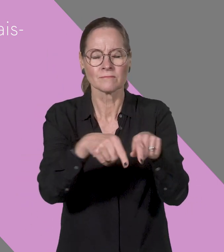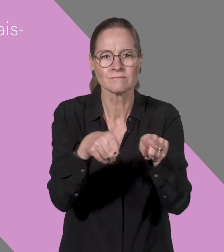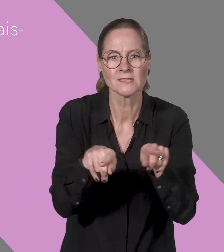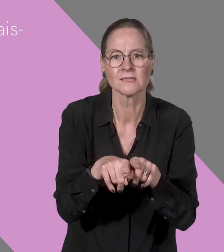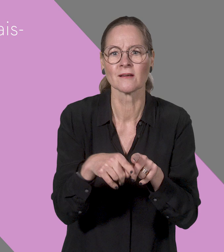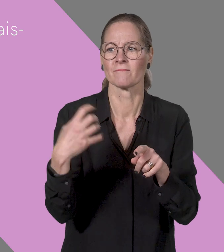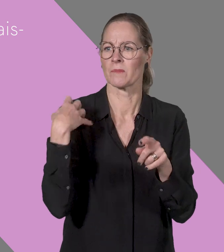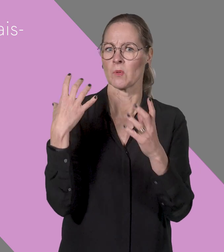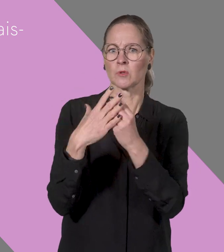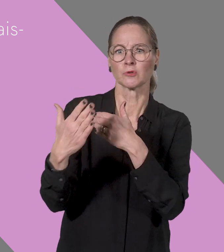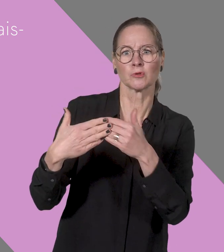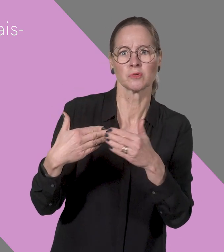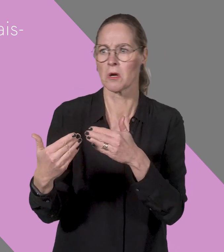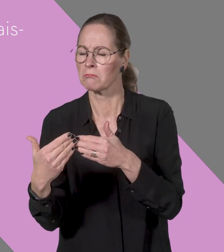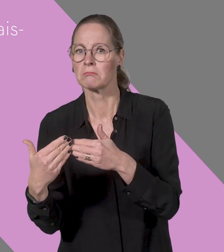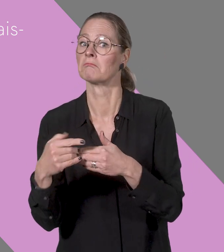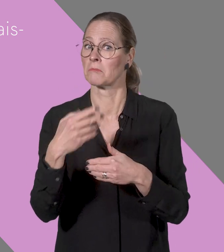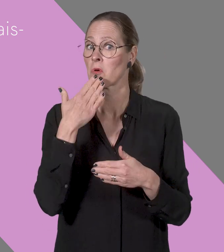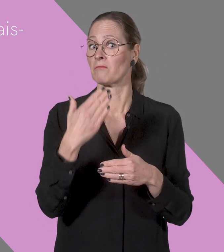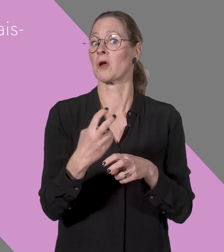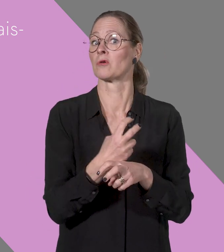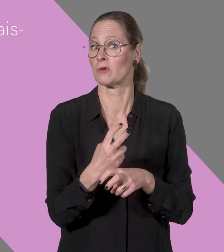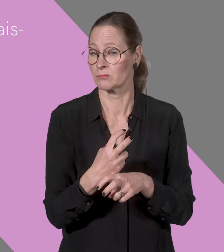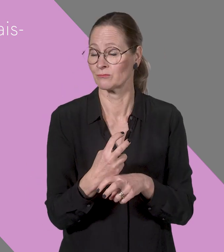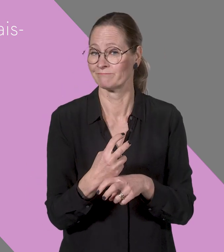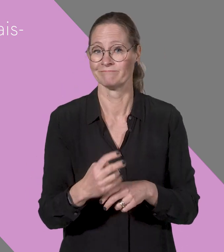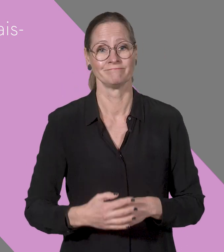toimeenpanosta kuin viranomaisyhteistyöstäkin.